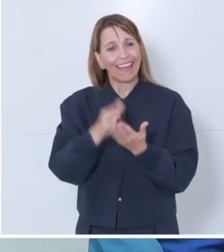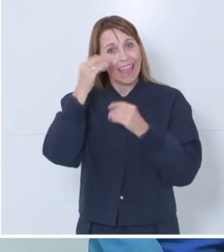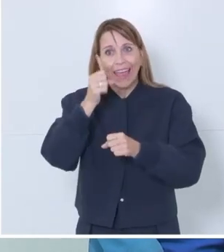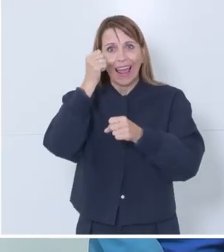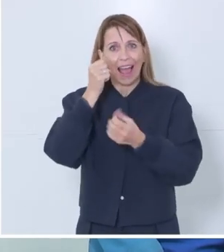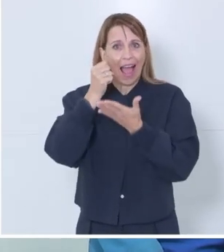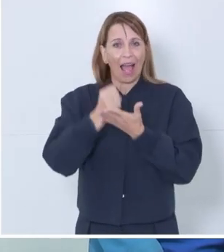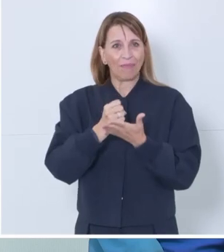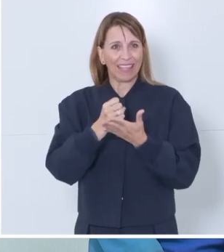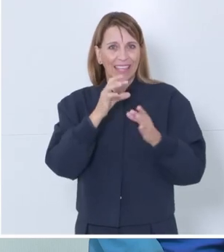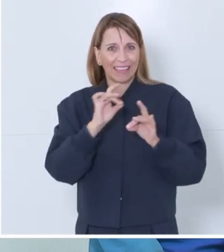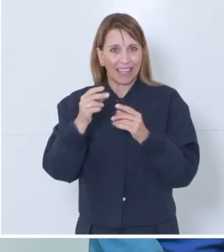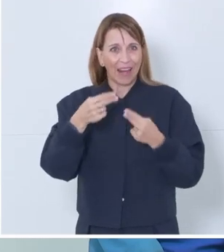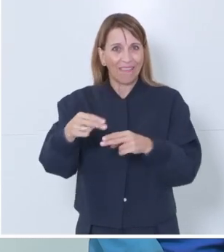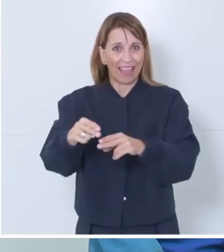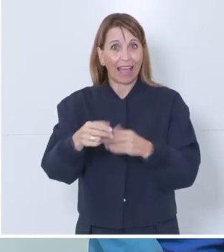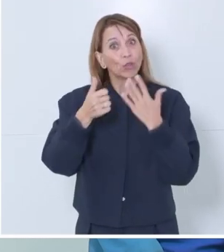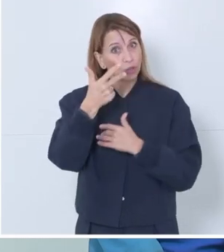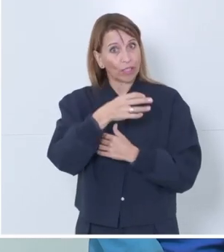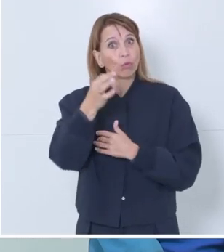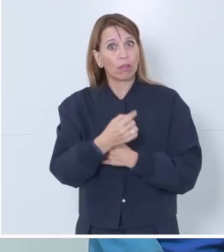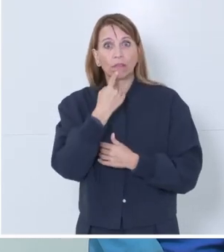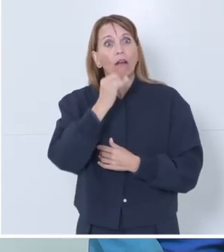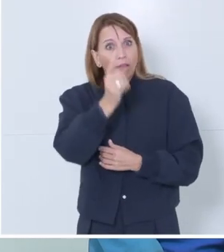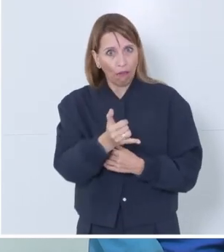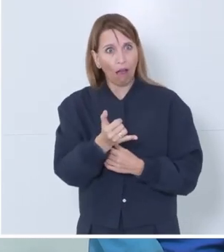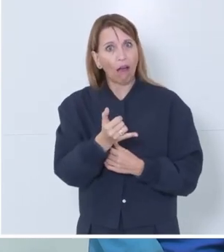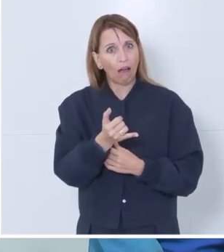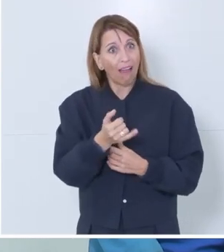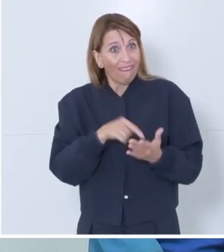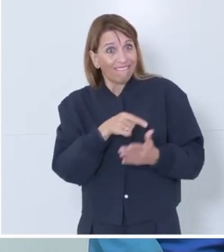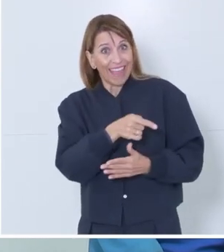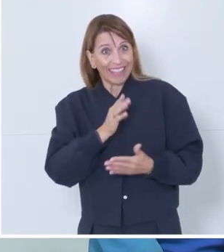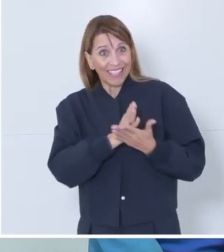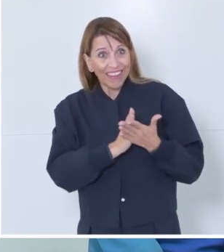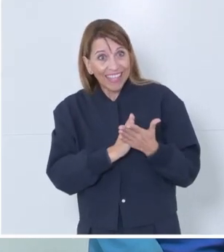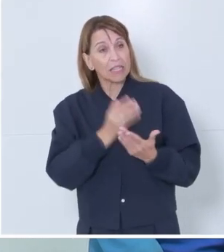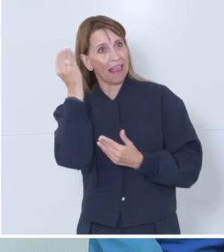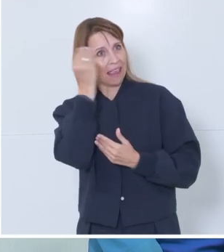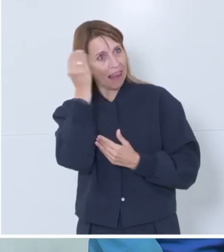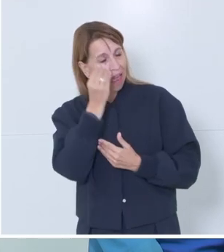also wie gesagt 36 % sagen, dass sie durch den Zivildienst hier auch, ja, dieses Bedürfnis